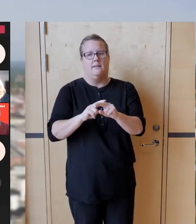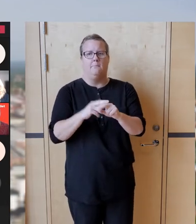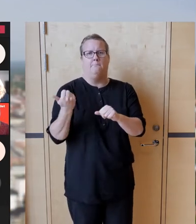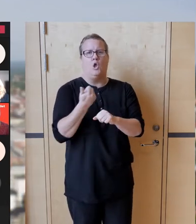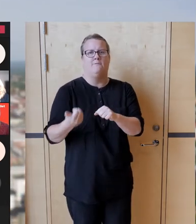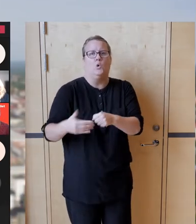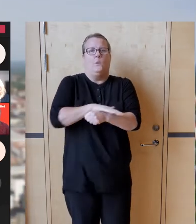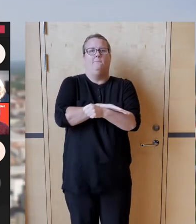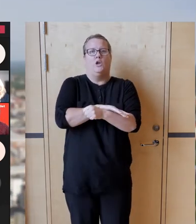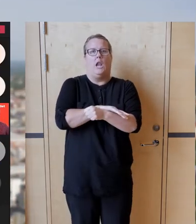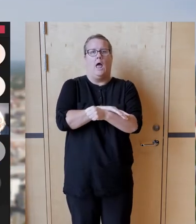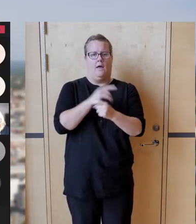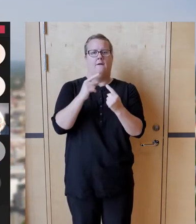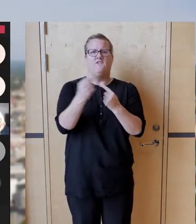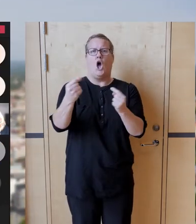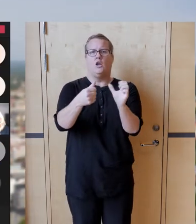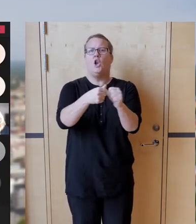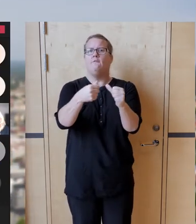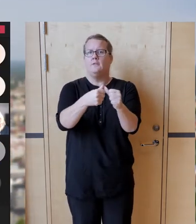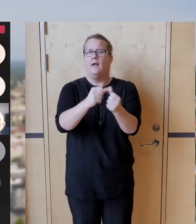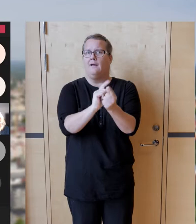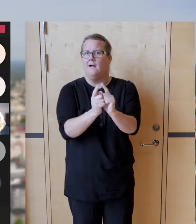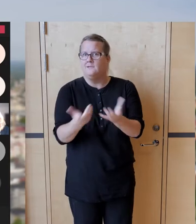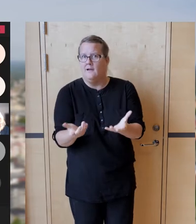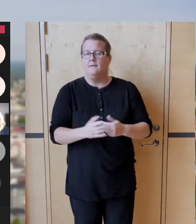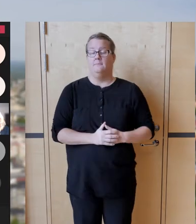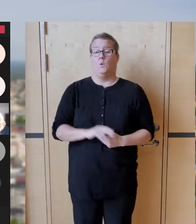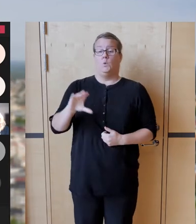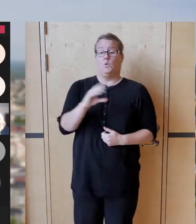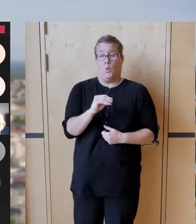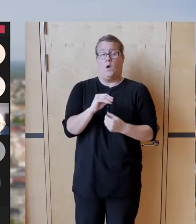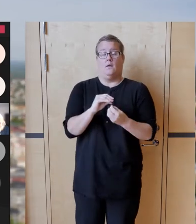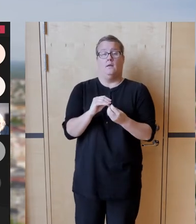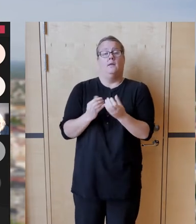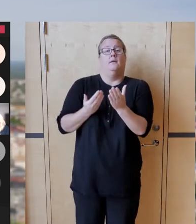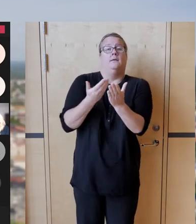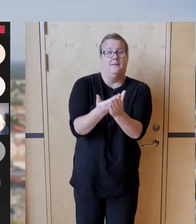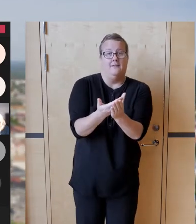Och då kom det här utredningsförslaget där man då har